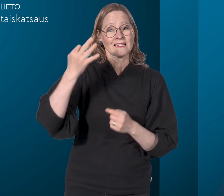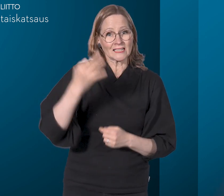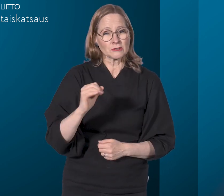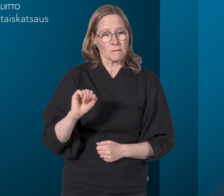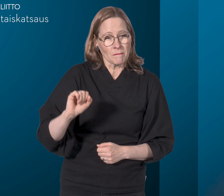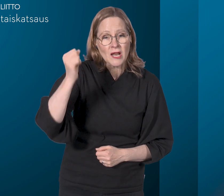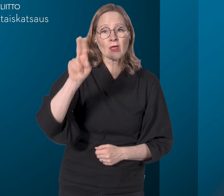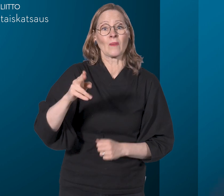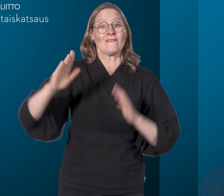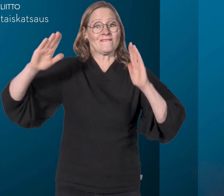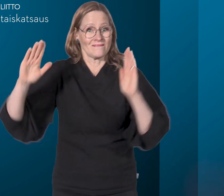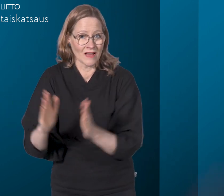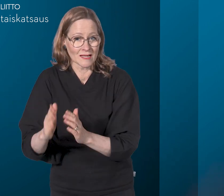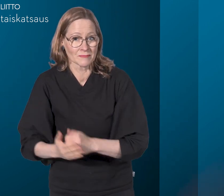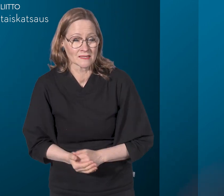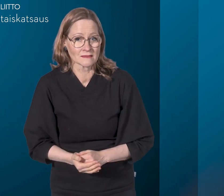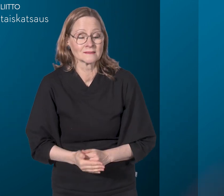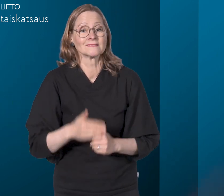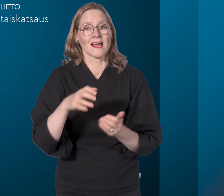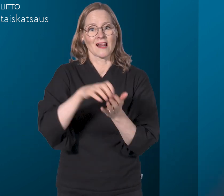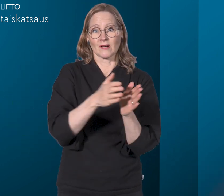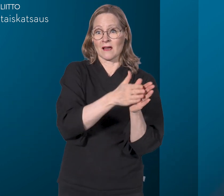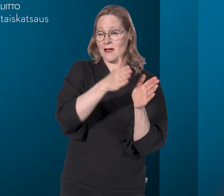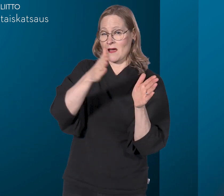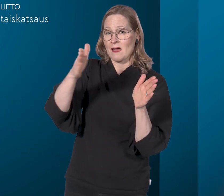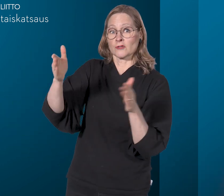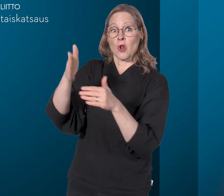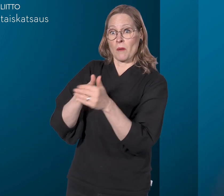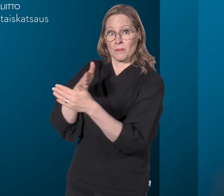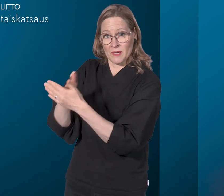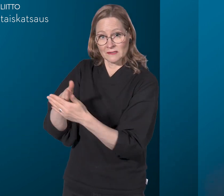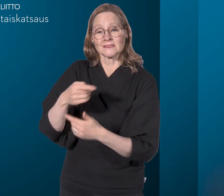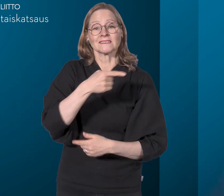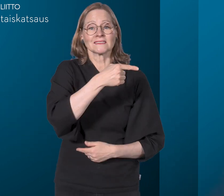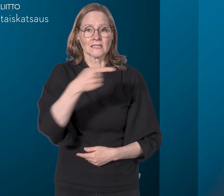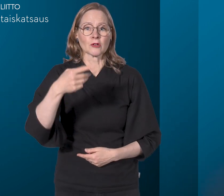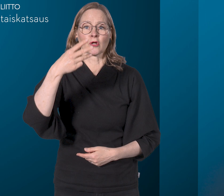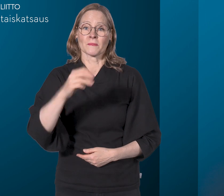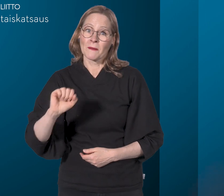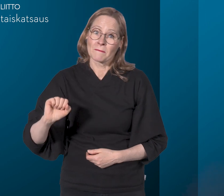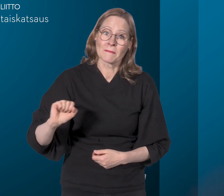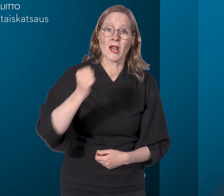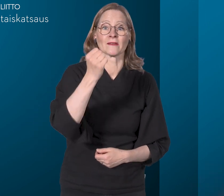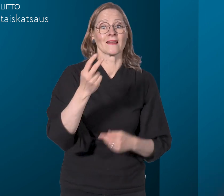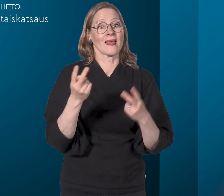tämän vuoden avustustasoon verrattuna ja 130 miljoonaa -